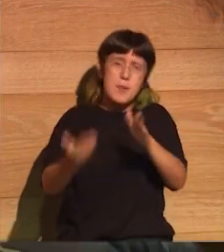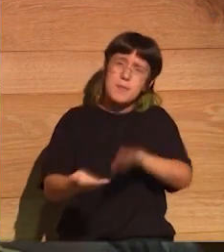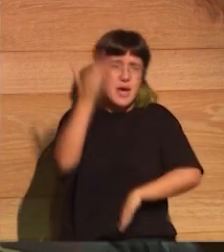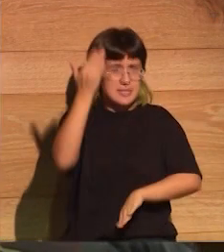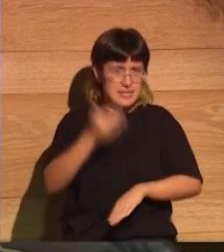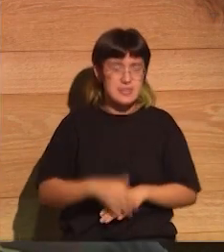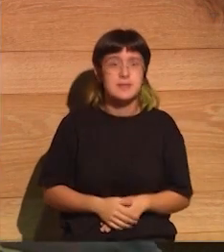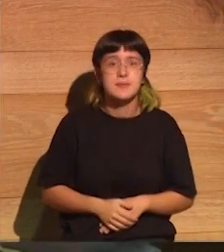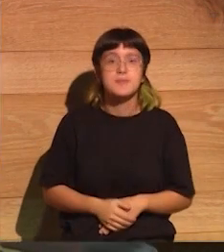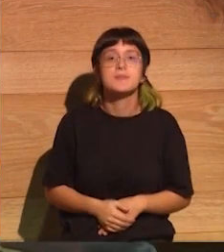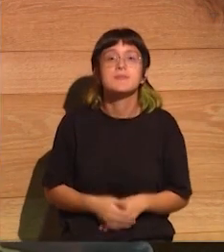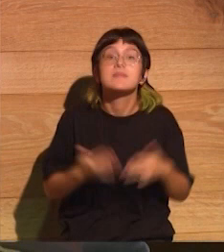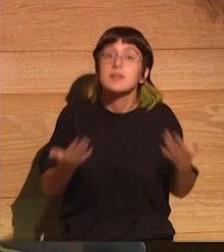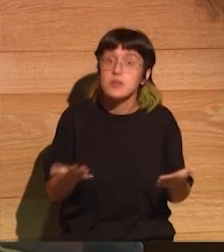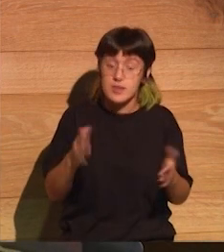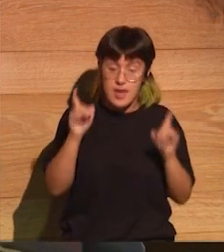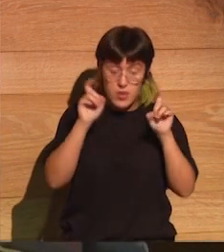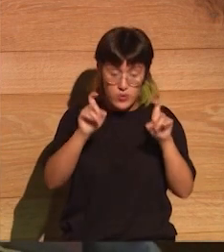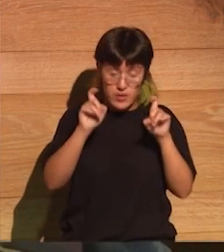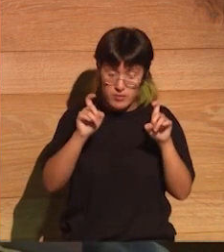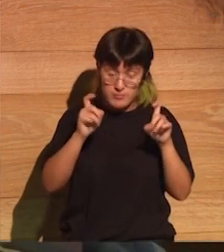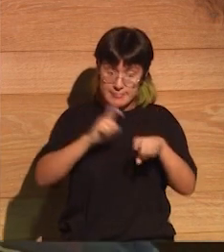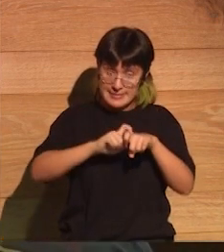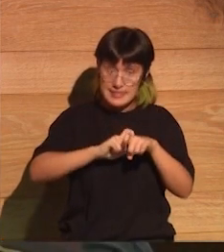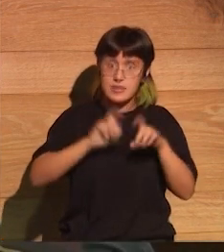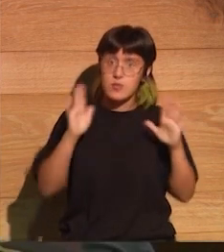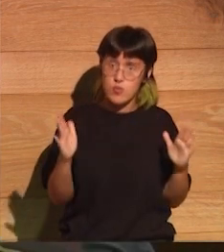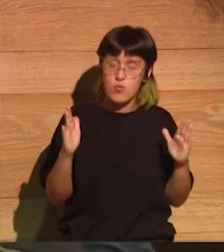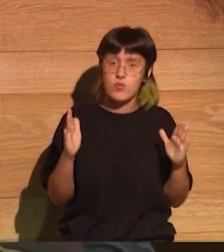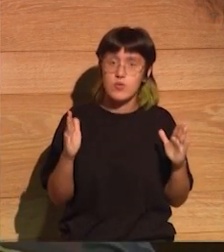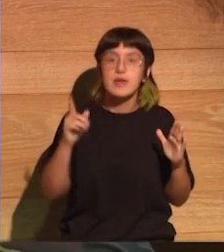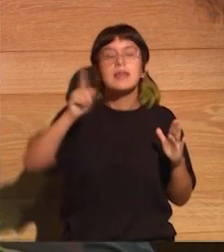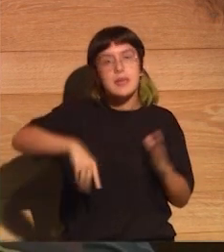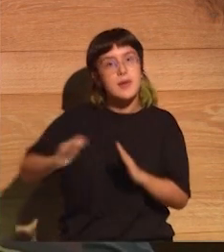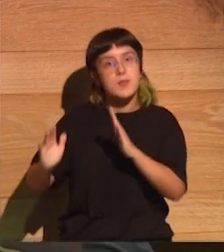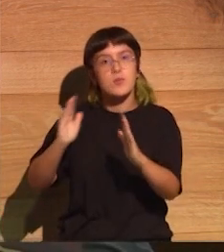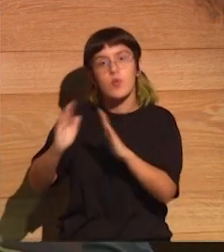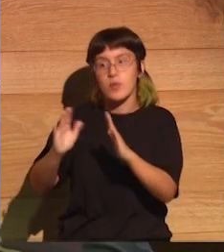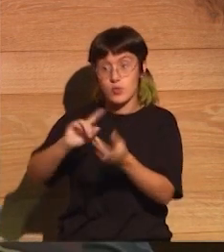Y en esta educación y en este momento de transformación,